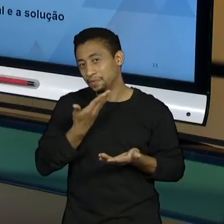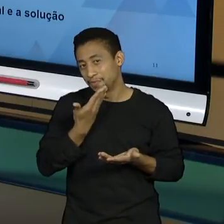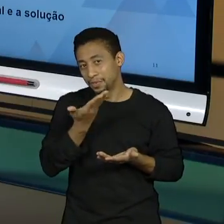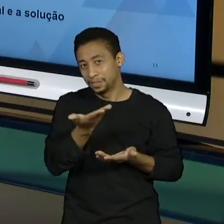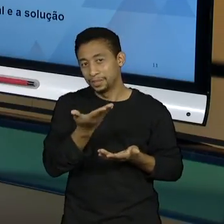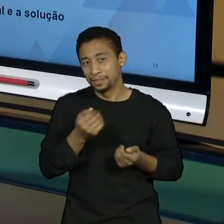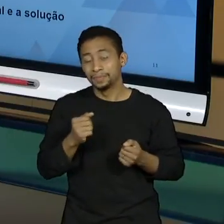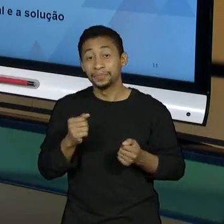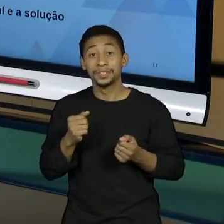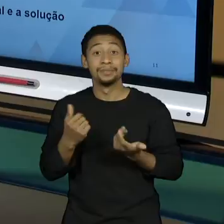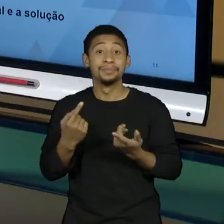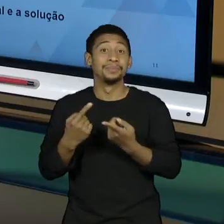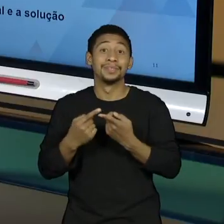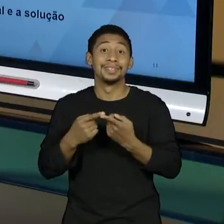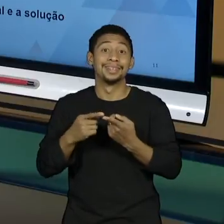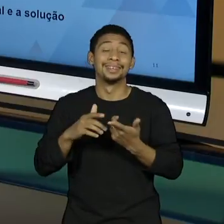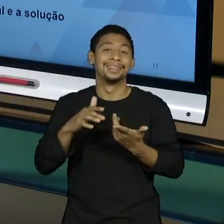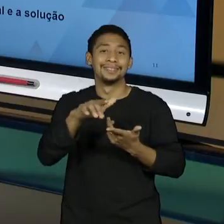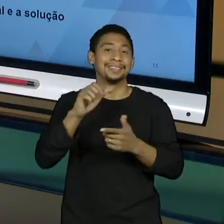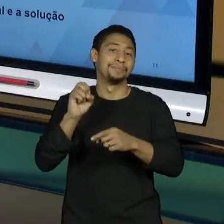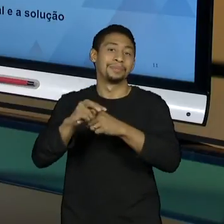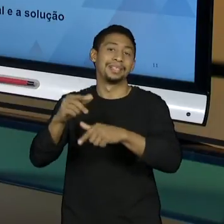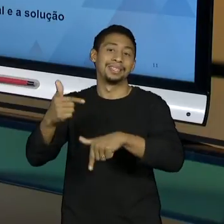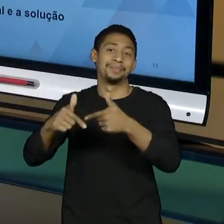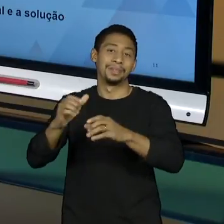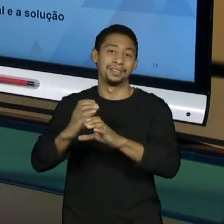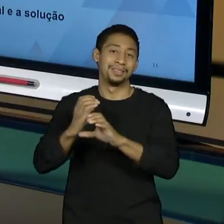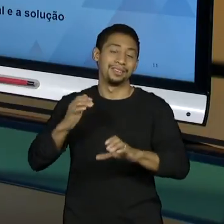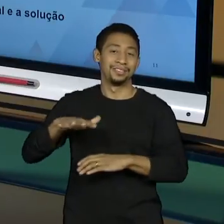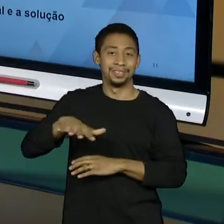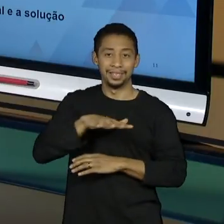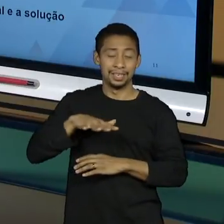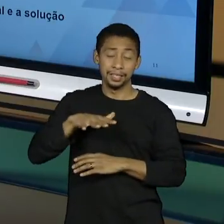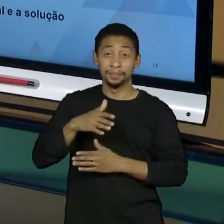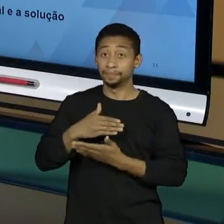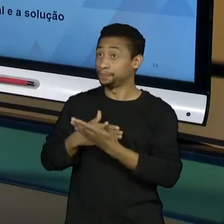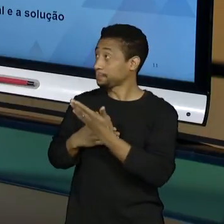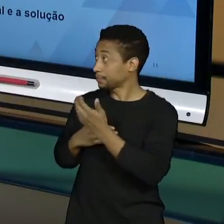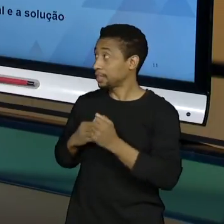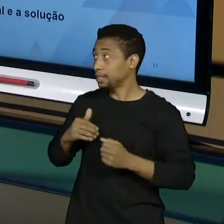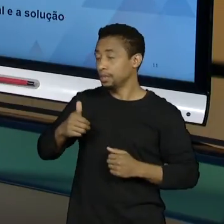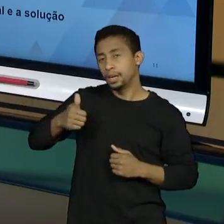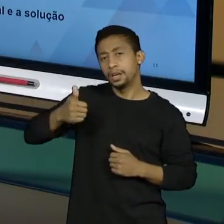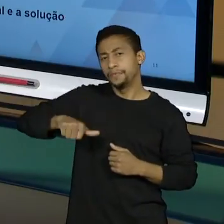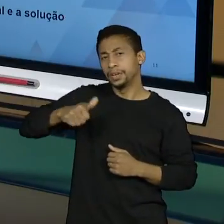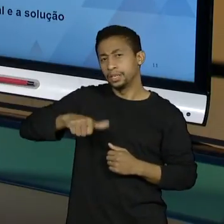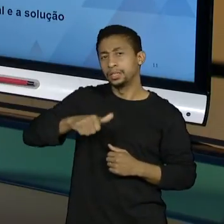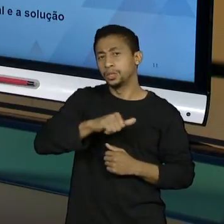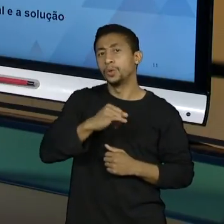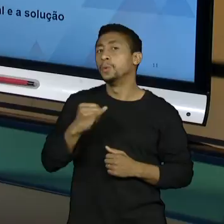QUANDO VOCÊ ESTIVER TRABALHANDO NO MERCADO. ENTÃO ESSA DAQUI É UMA AVALIAÇÃO MUITO IMPORTANTE FAZER, ATÉ FAZER EM GRUPOS. MUITAS